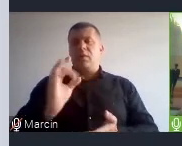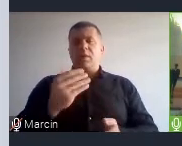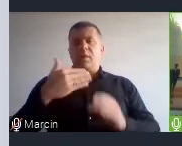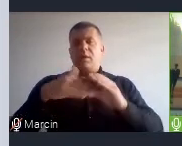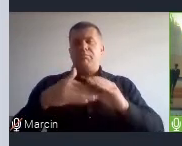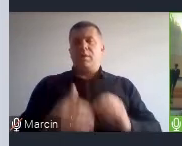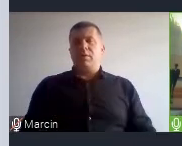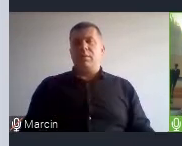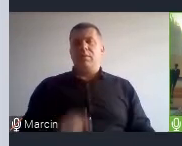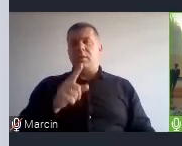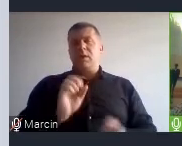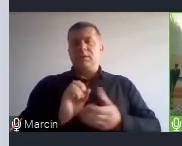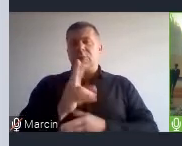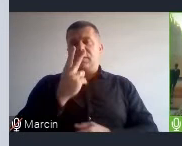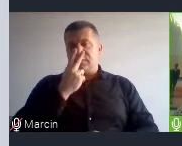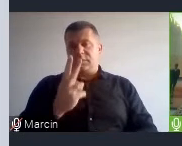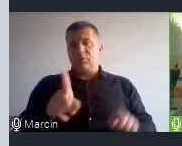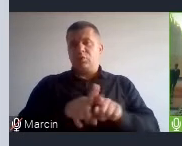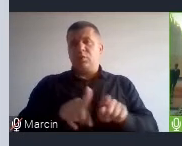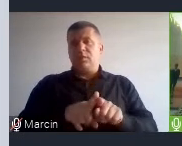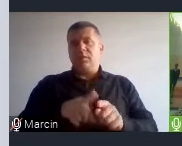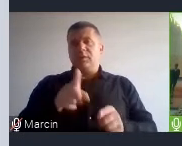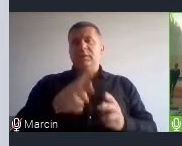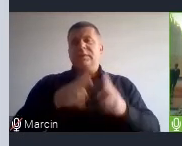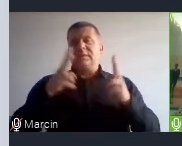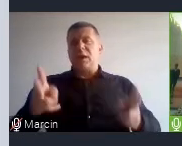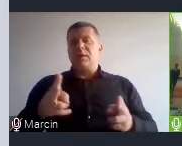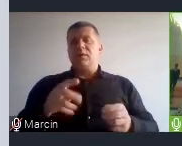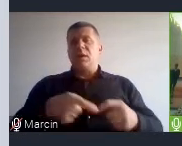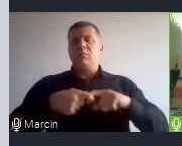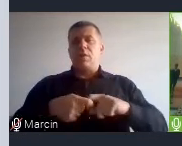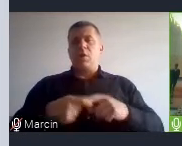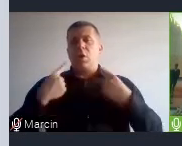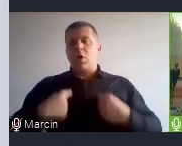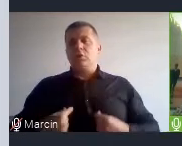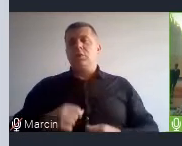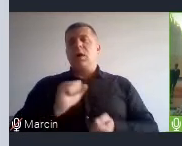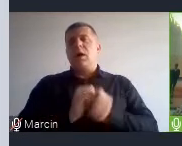Na tym slajdzie widzicie Państwo również ten zakres powiązań osobowych lub kapitałowych,